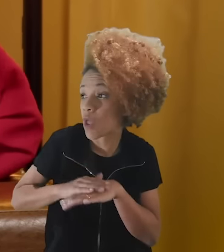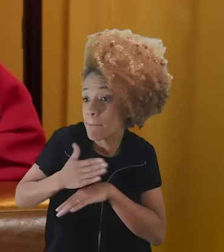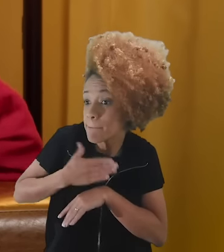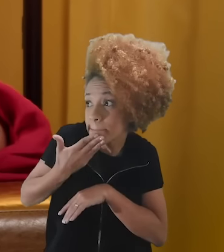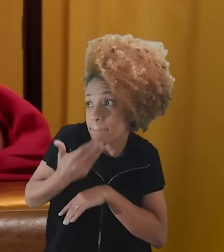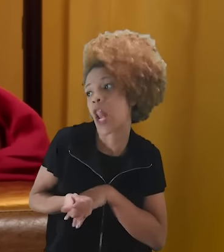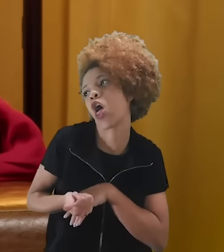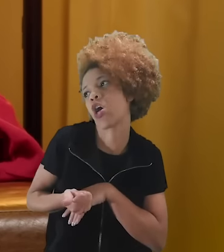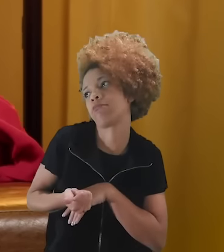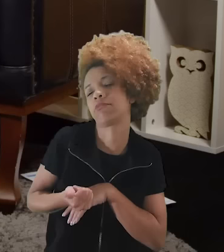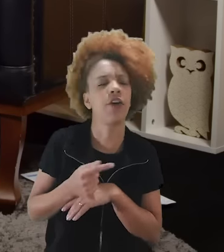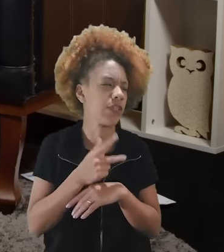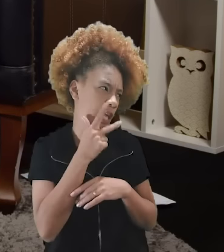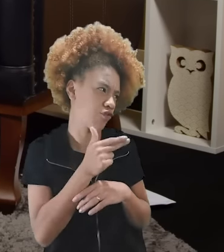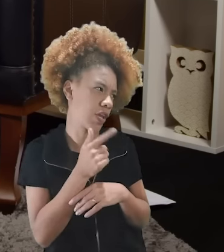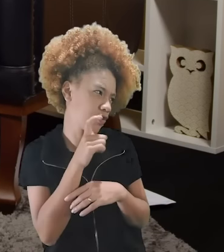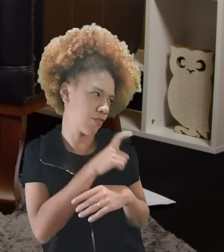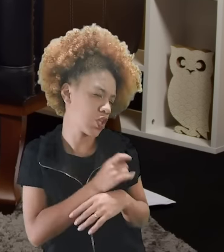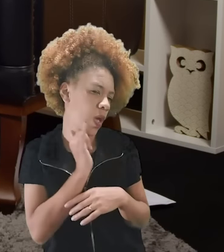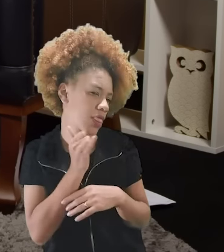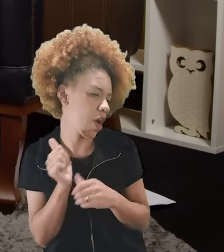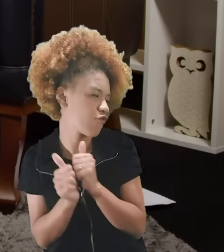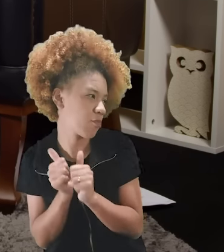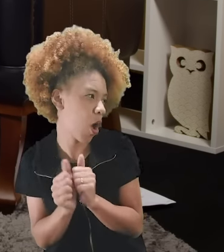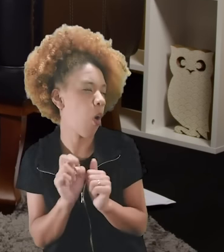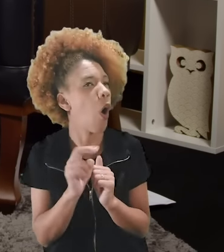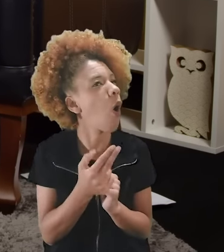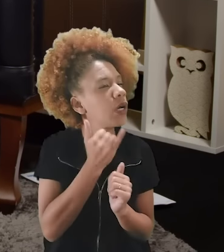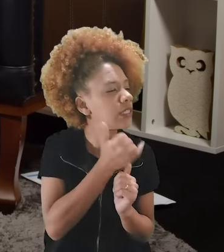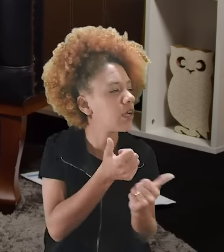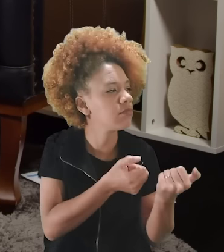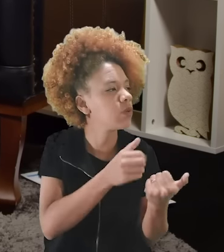fazer o meu melhor naquele momento você acha que é mais difícil narrar um futebol ou narrar um um